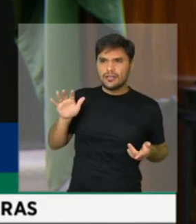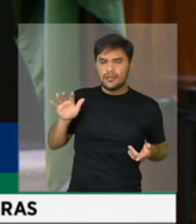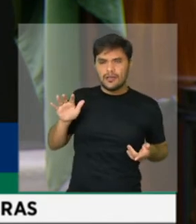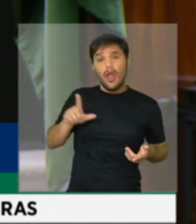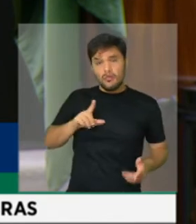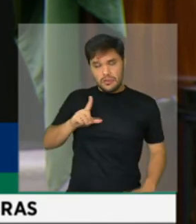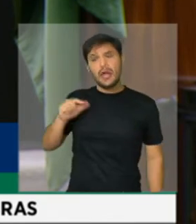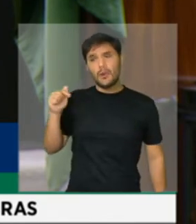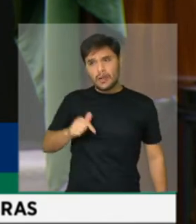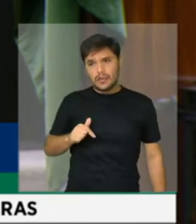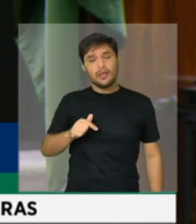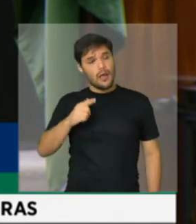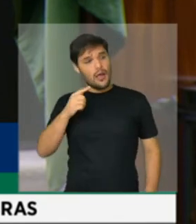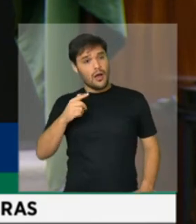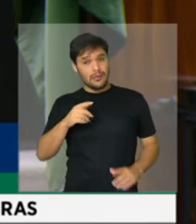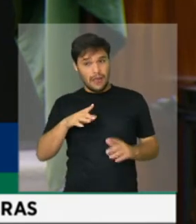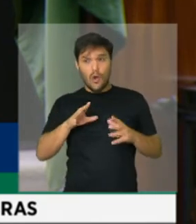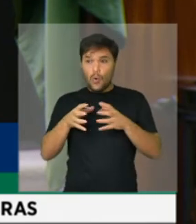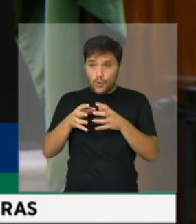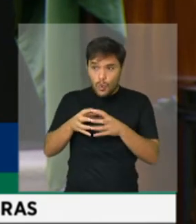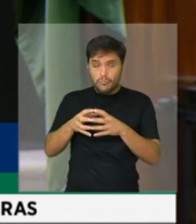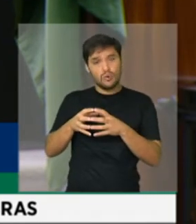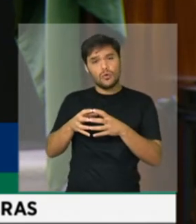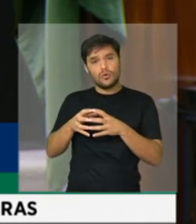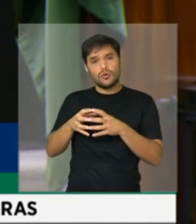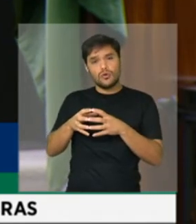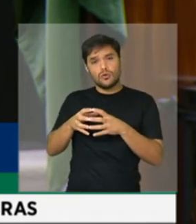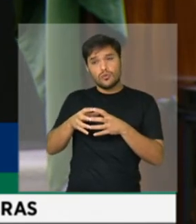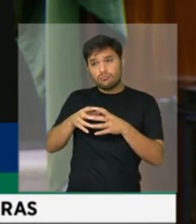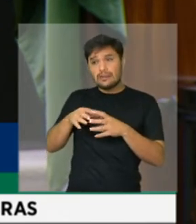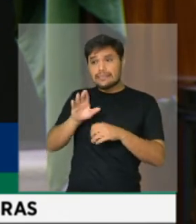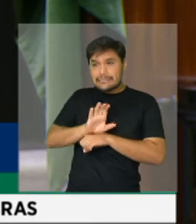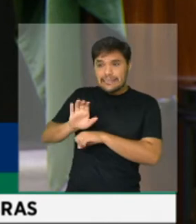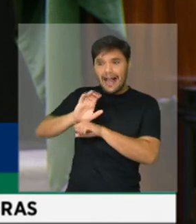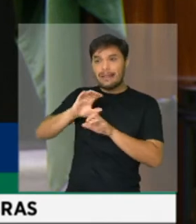NORDESTE, DEPUTADOS. EU TENHO AQUI, EM NOME DO CONSÓRCIO DOS ESTADOS DO NORDESTE